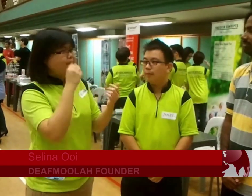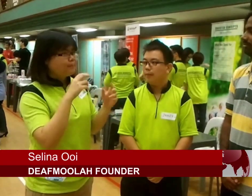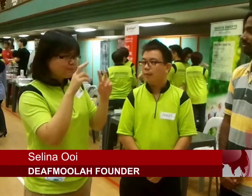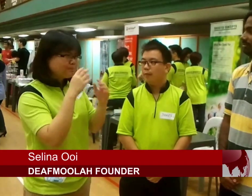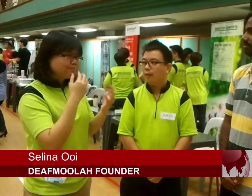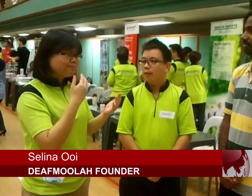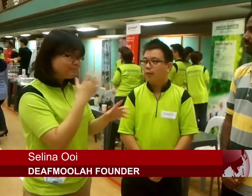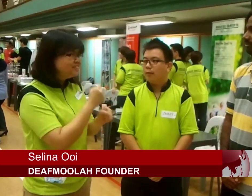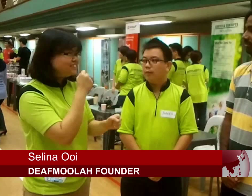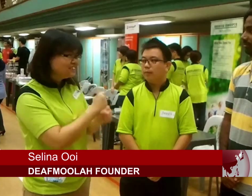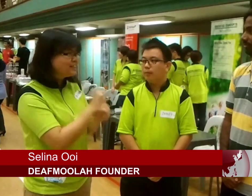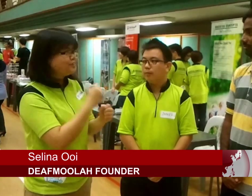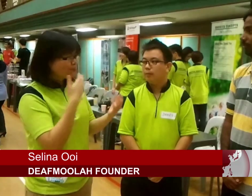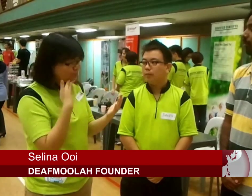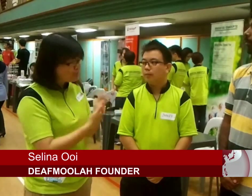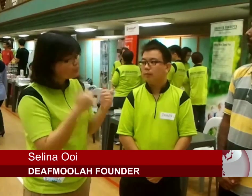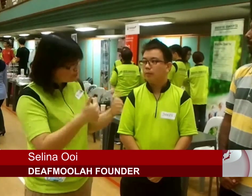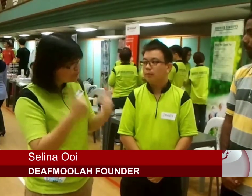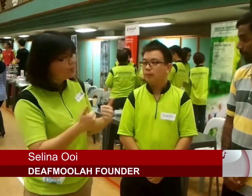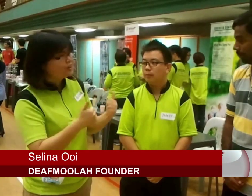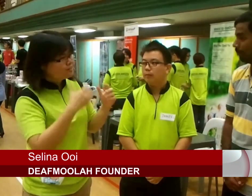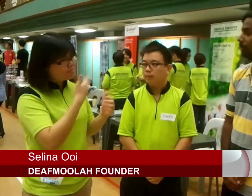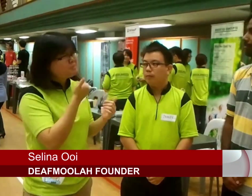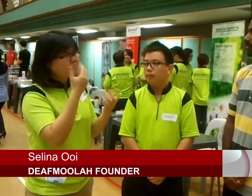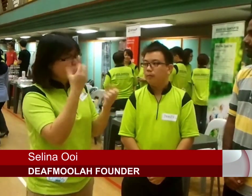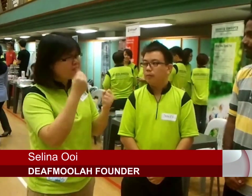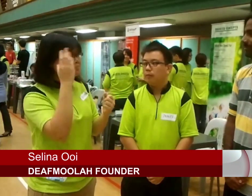..dan mendapat pekerjaan yang baik dan bersesuaian.